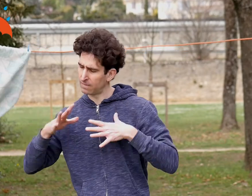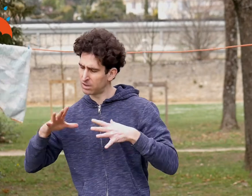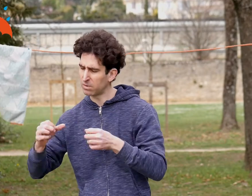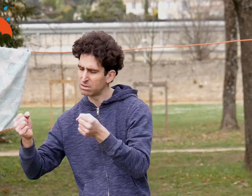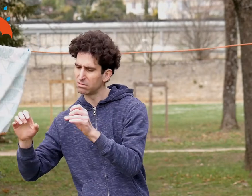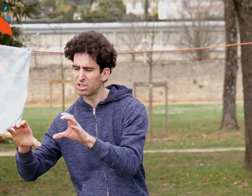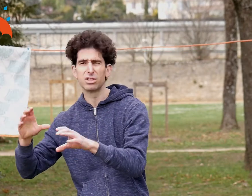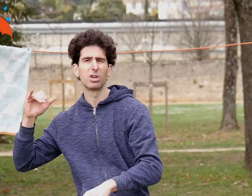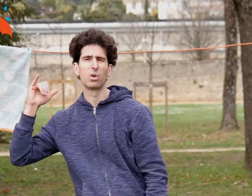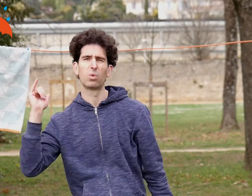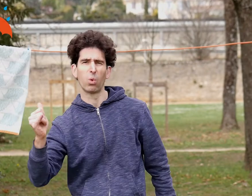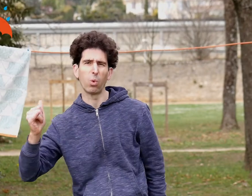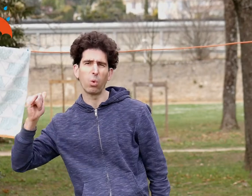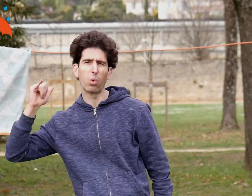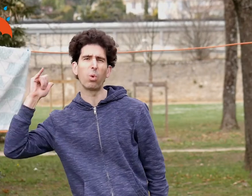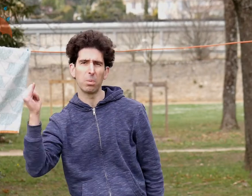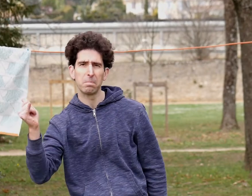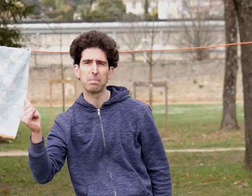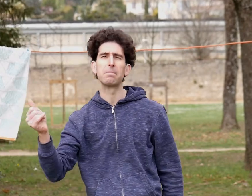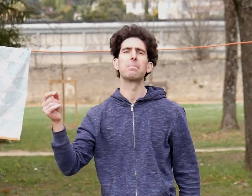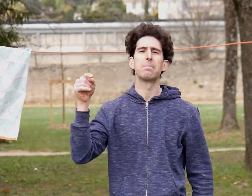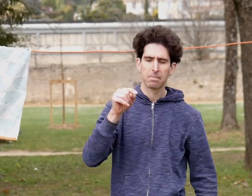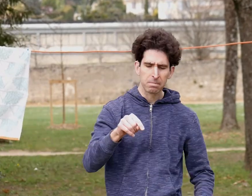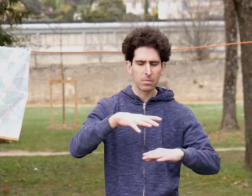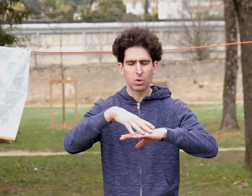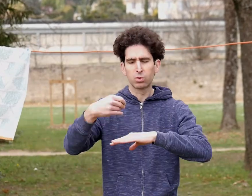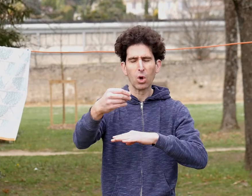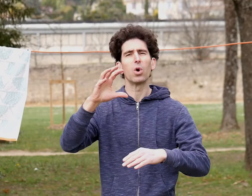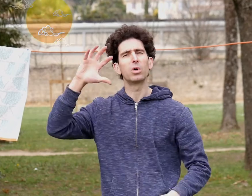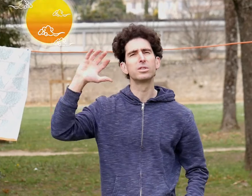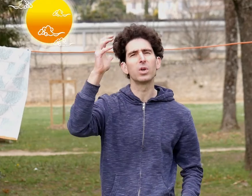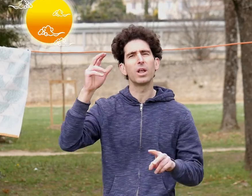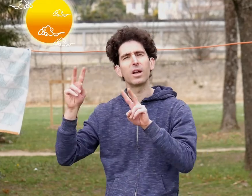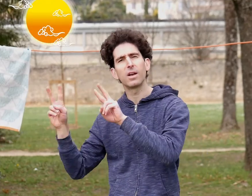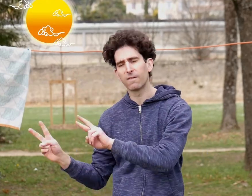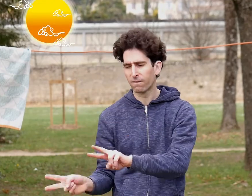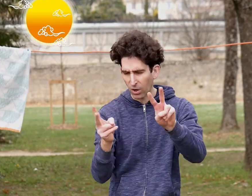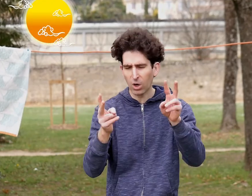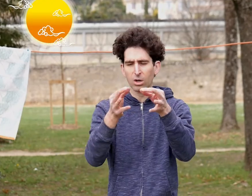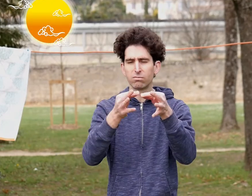et les vêtements sont longs à sécher. Dehors, il y a du soleil et du vent.